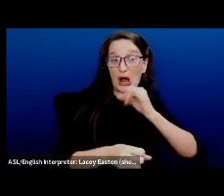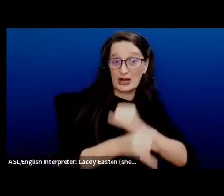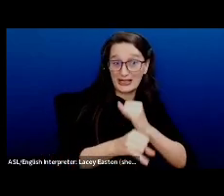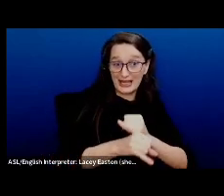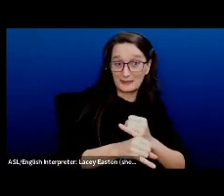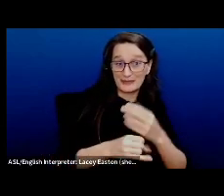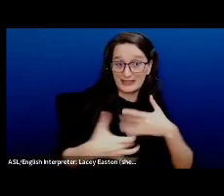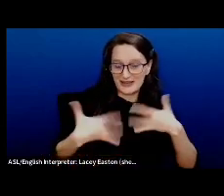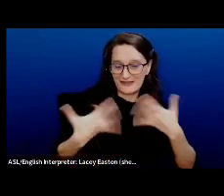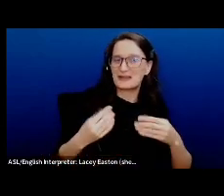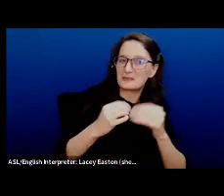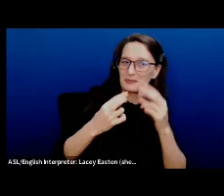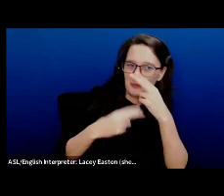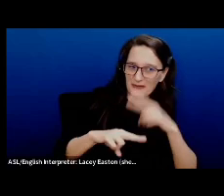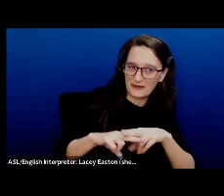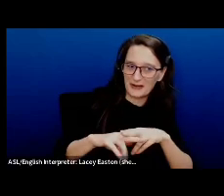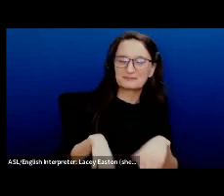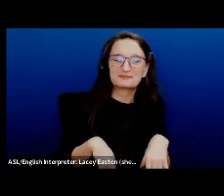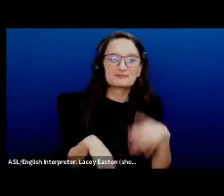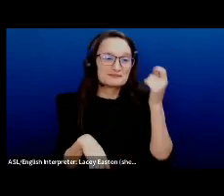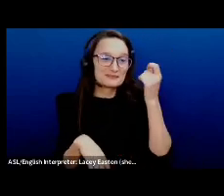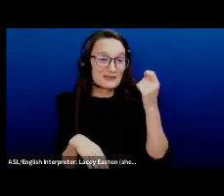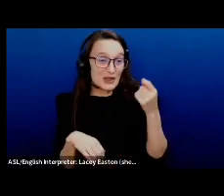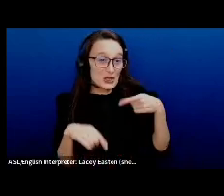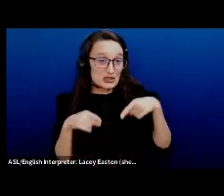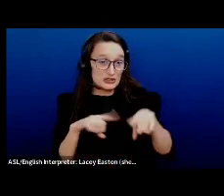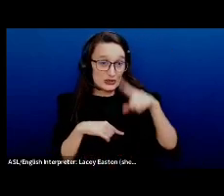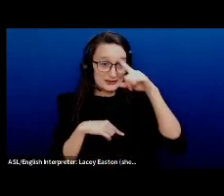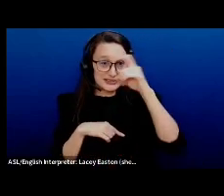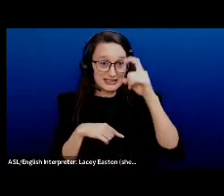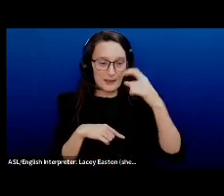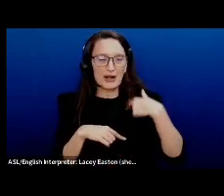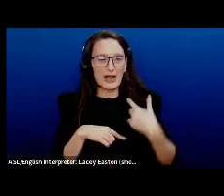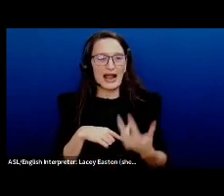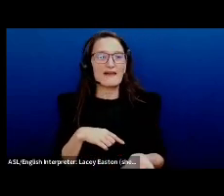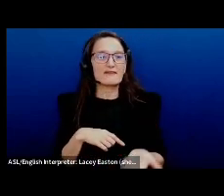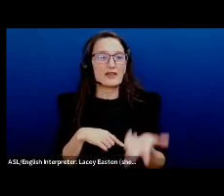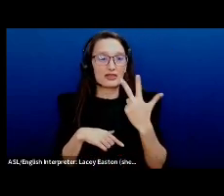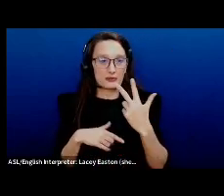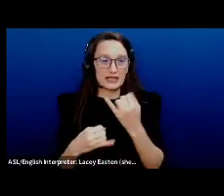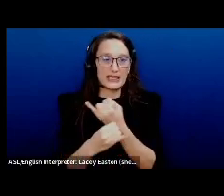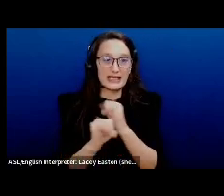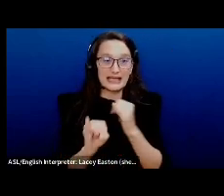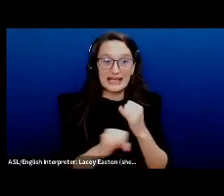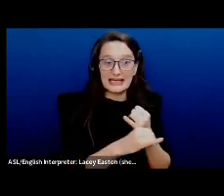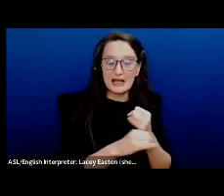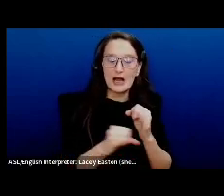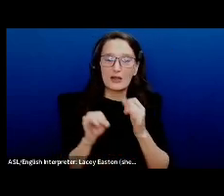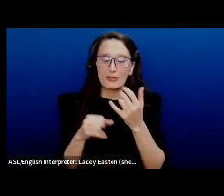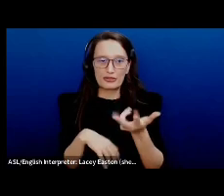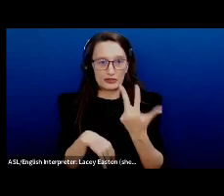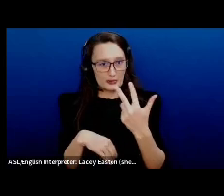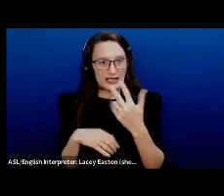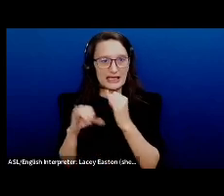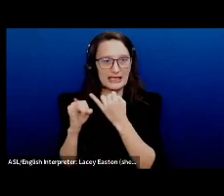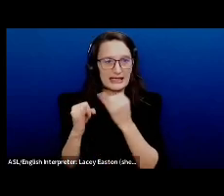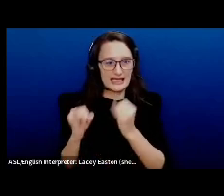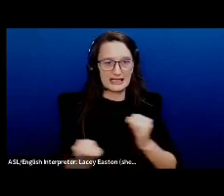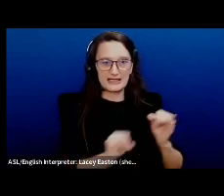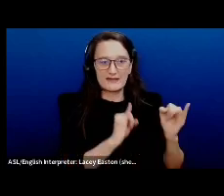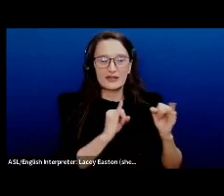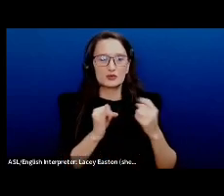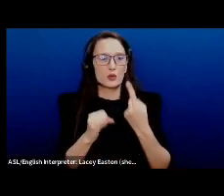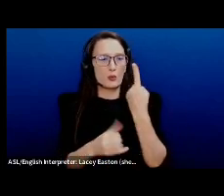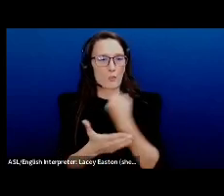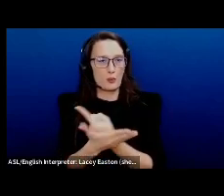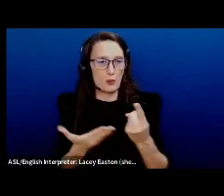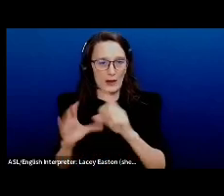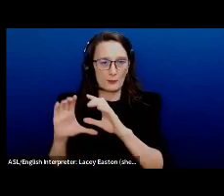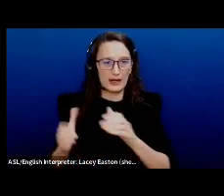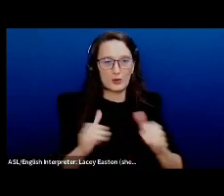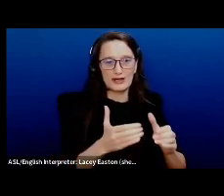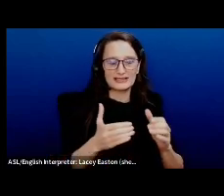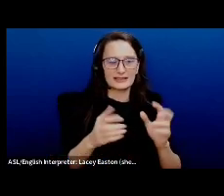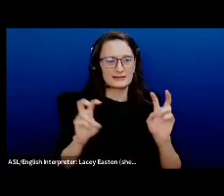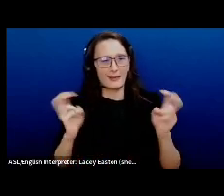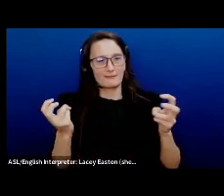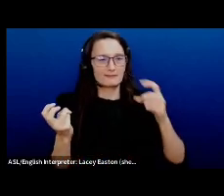academias de verano. Son tres campamentos de verano individuales de una semana de duración. Se